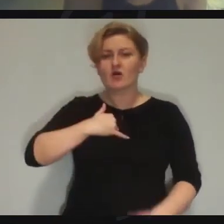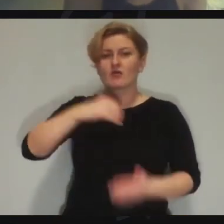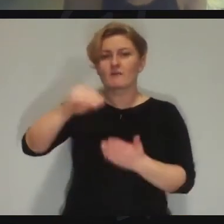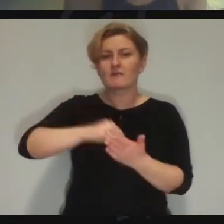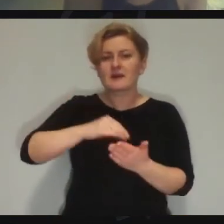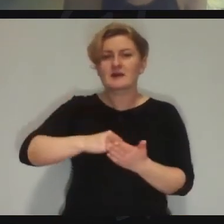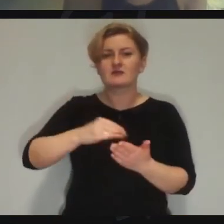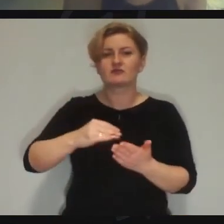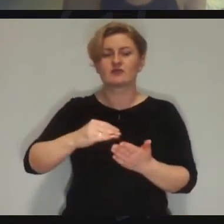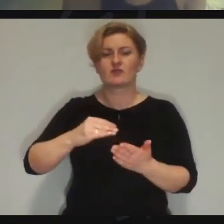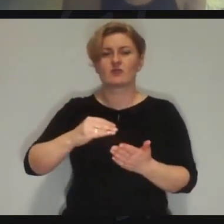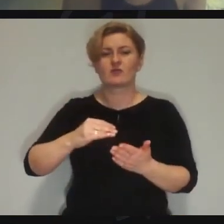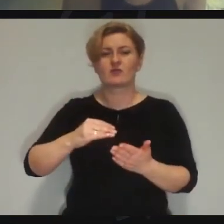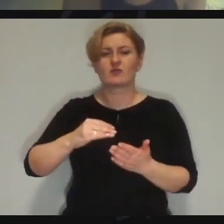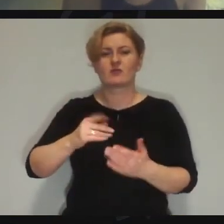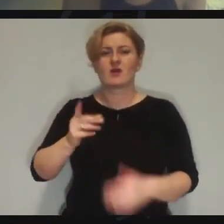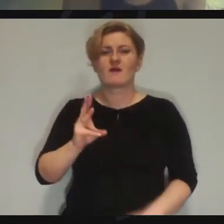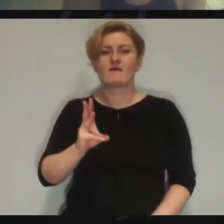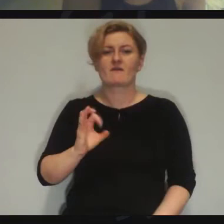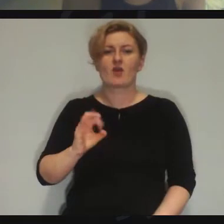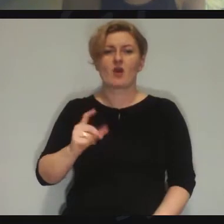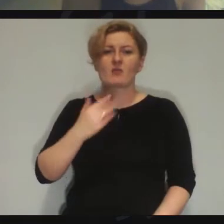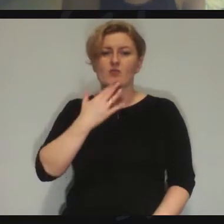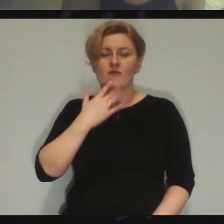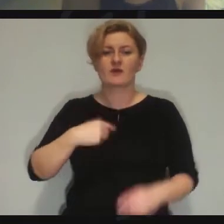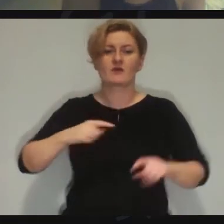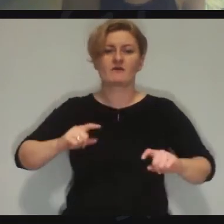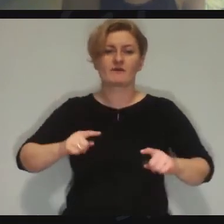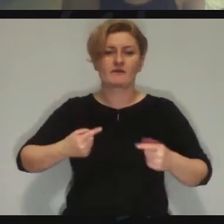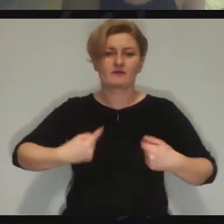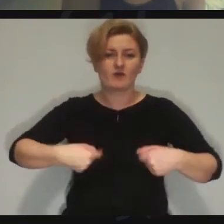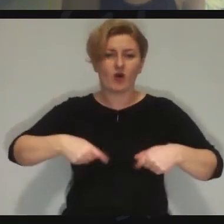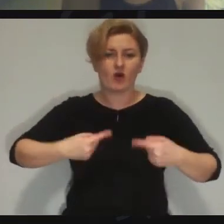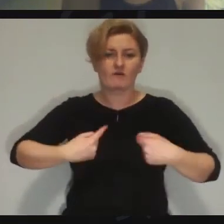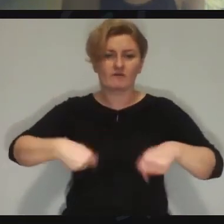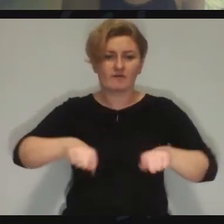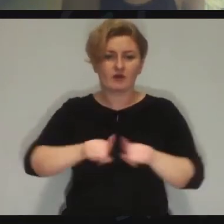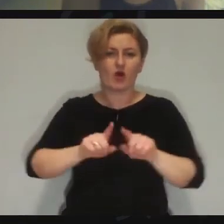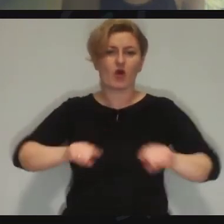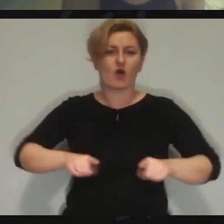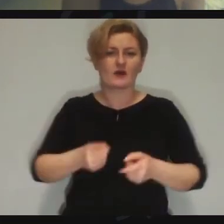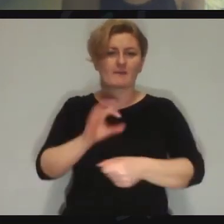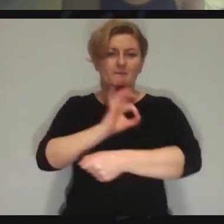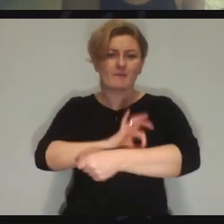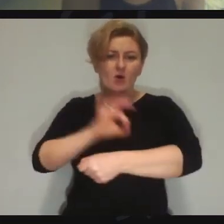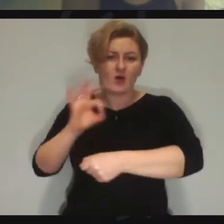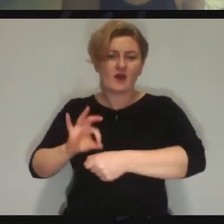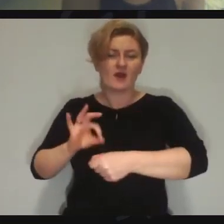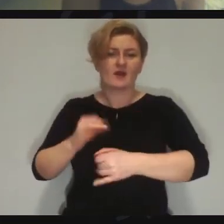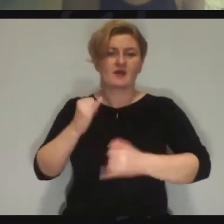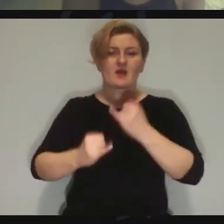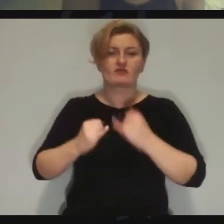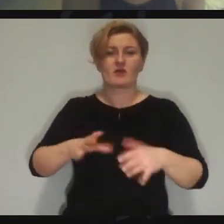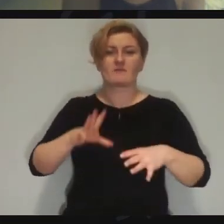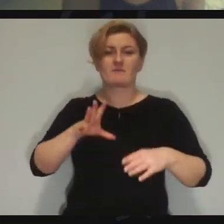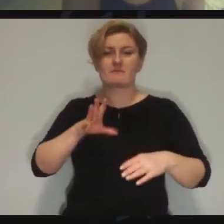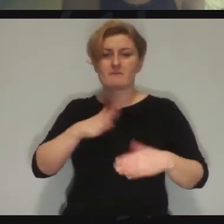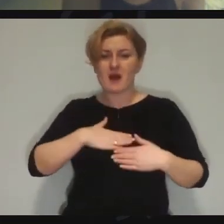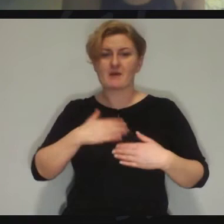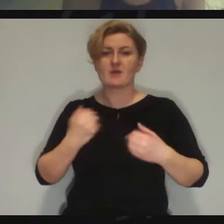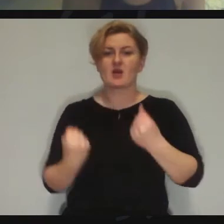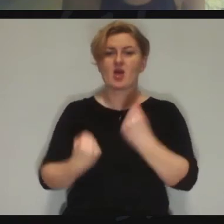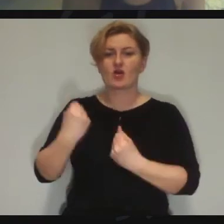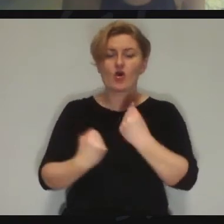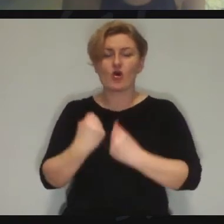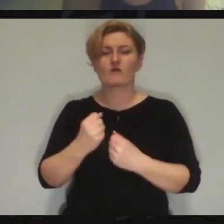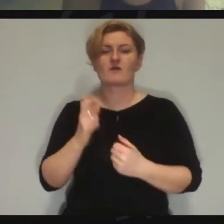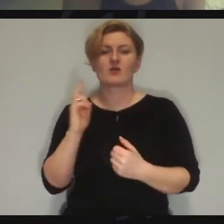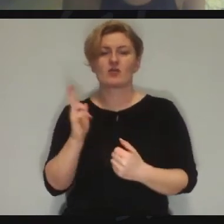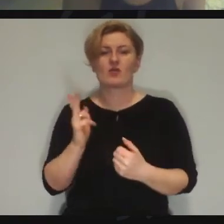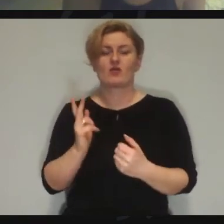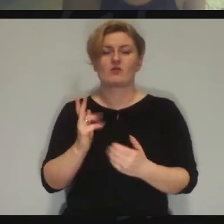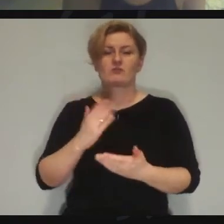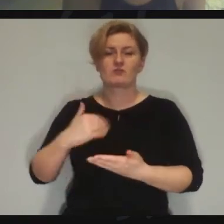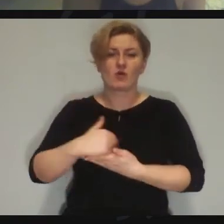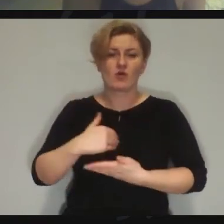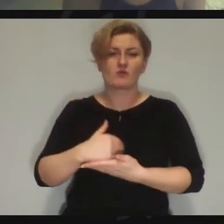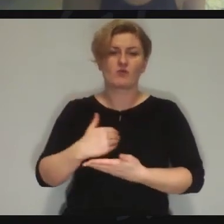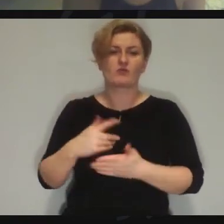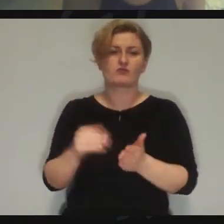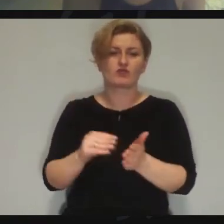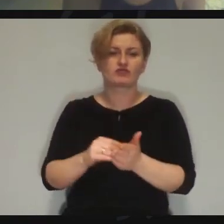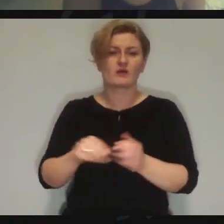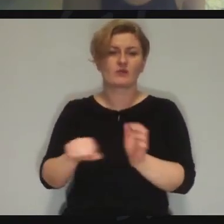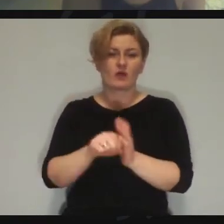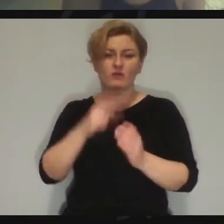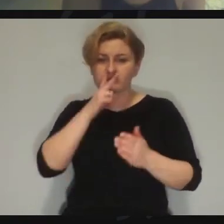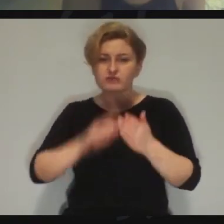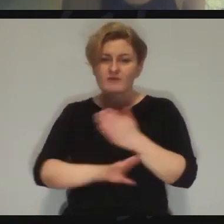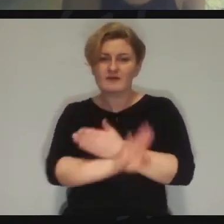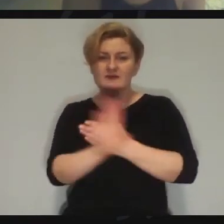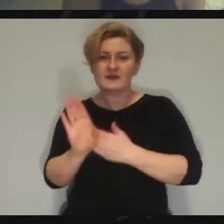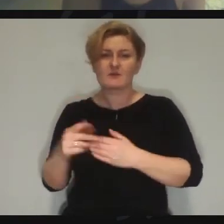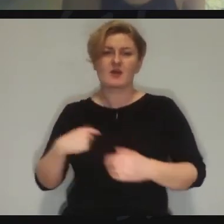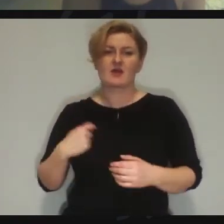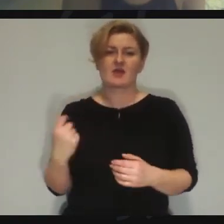Realizujemy projekty, więc jeśli mamy możliwości, to jeździmy w różne miejsca